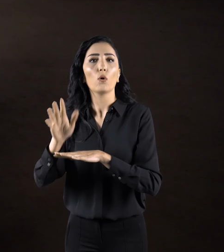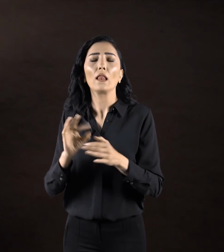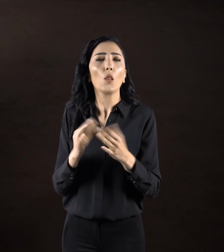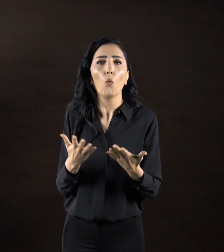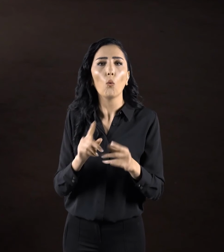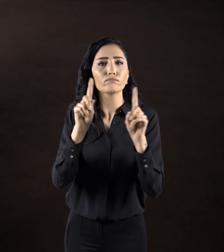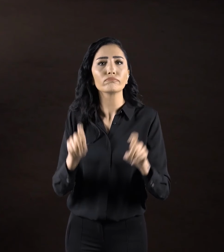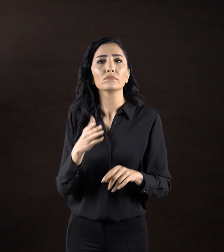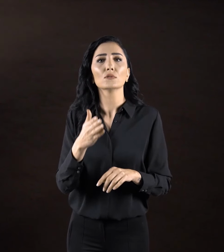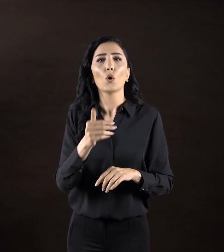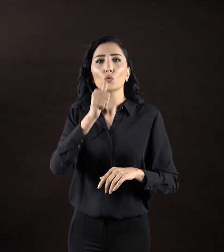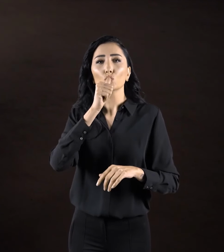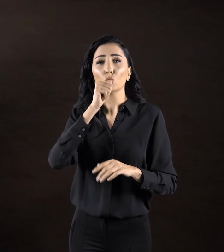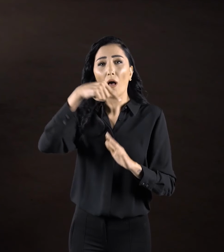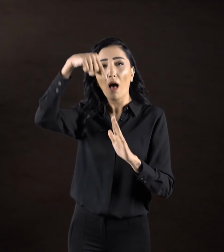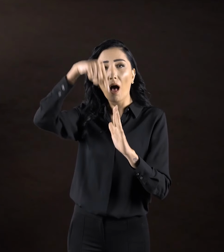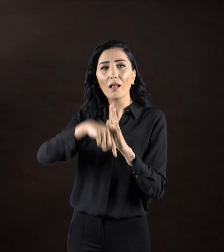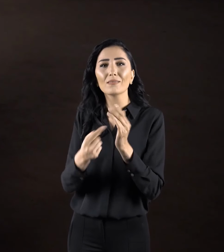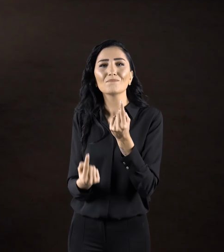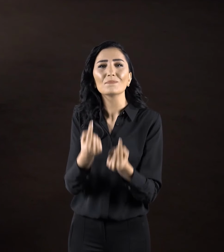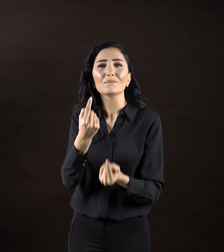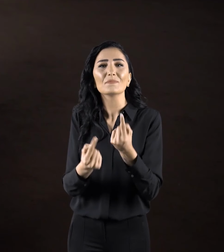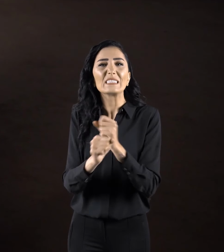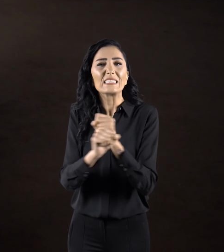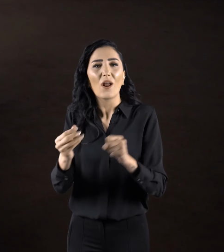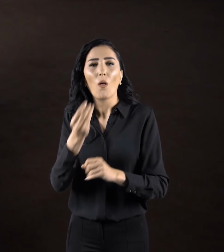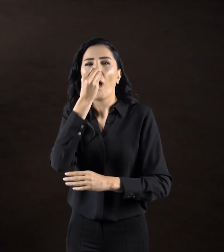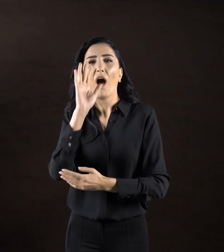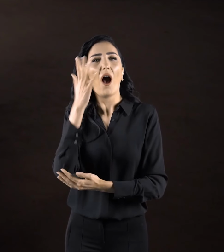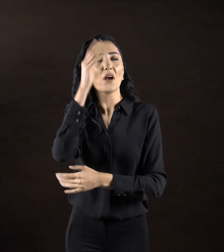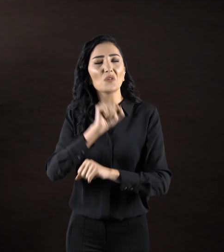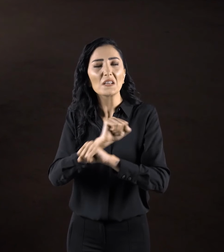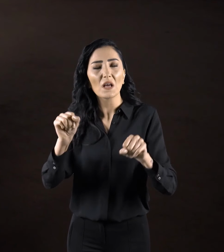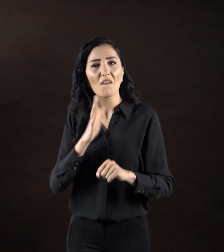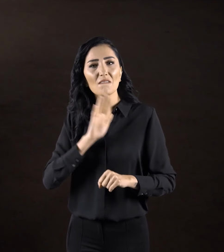Ne oluyor, sular altında büyüyemeyen bitki ve ağaçlar ölüyor.